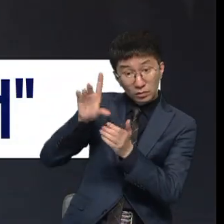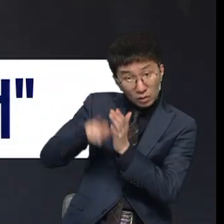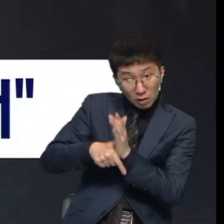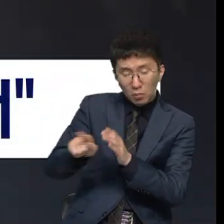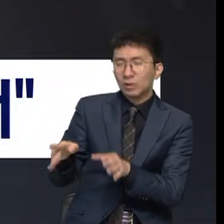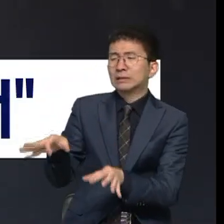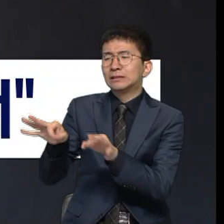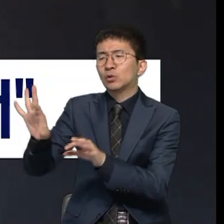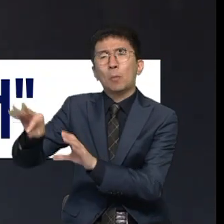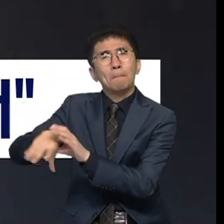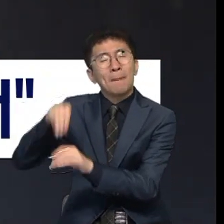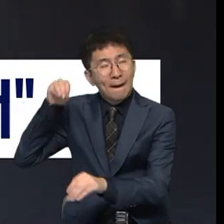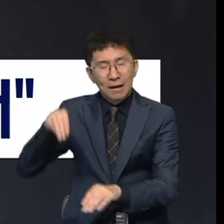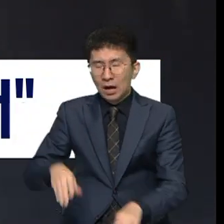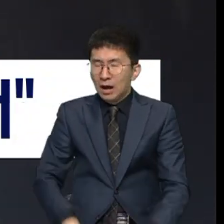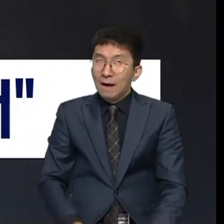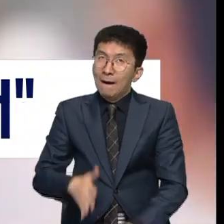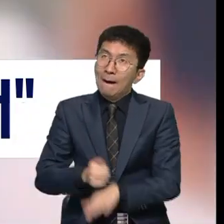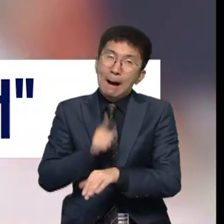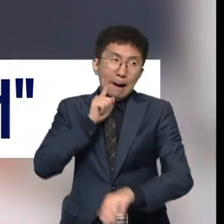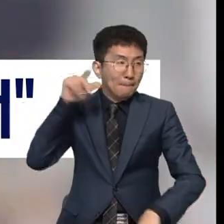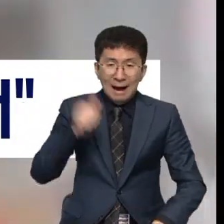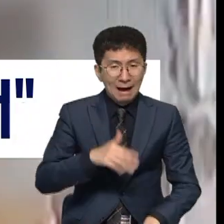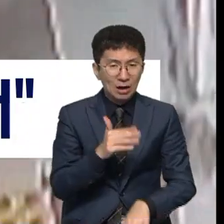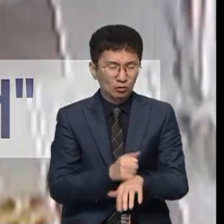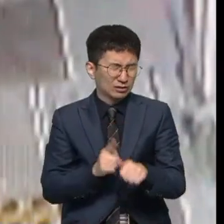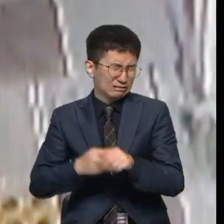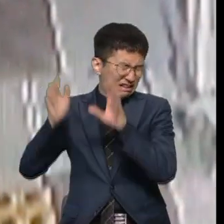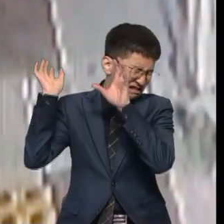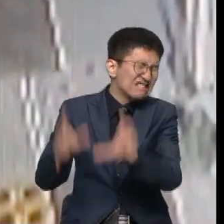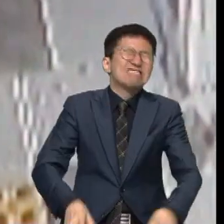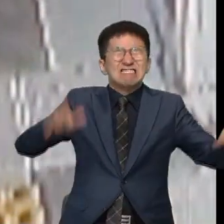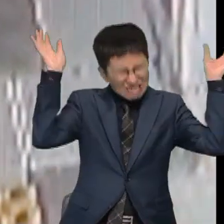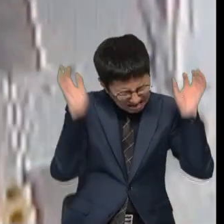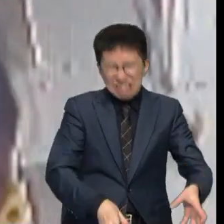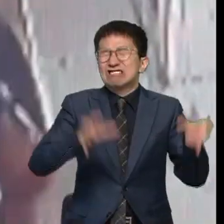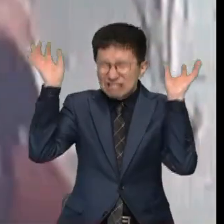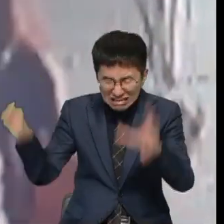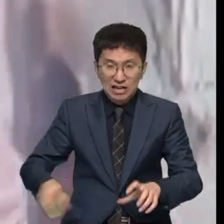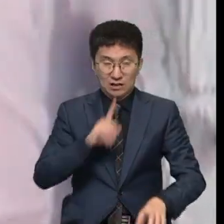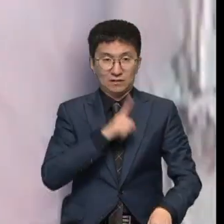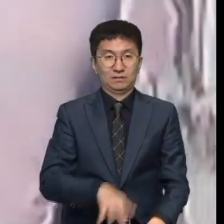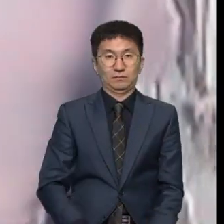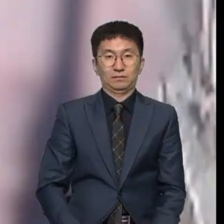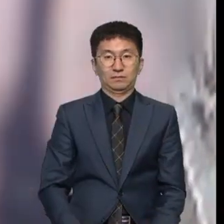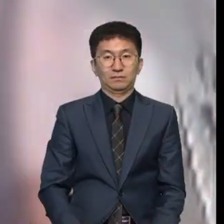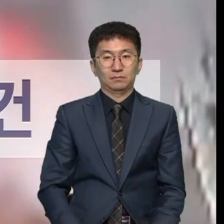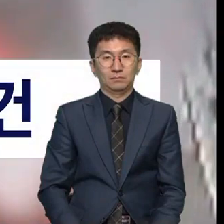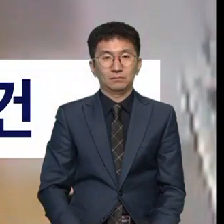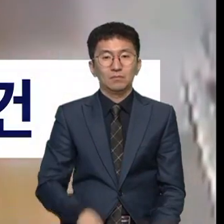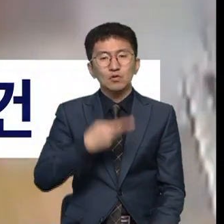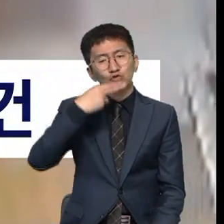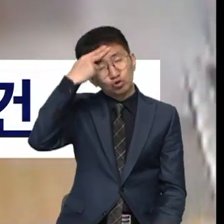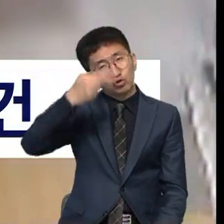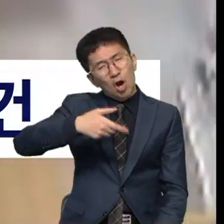하는 과정에서 화가 나는 일이 생겨 무차별적으로 기물과 차량을 부쉈다고 진술했습니다. 당시 술을 마신 상태였지만 정신병력은